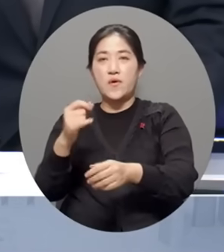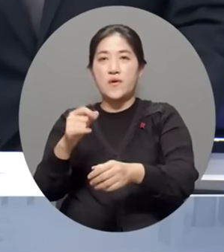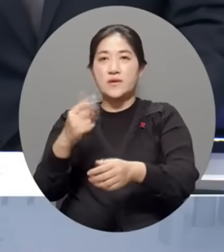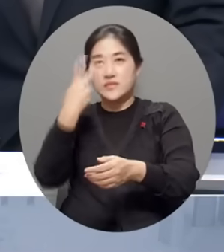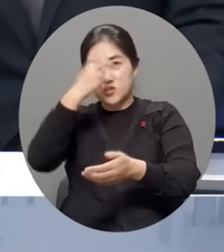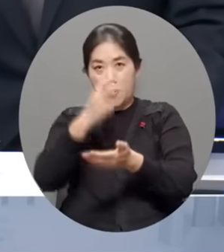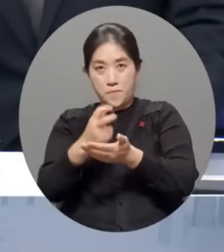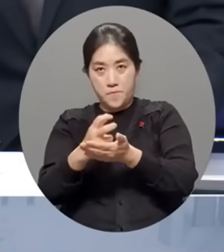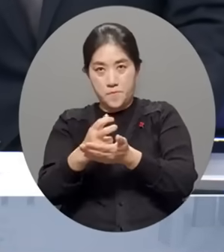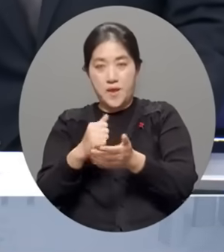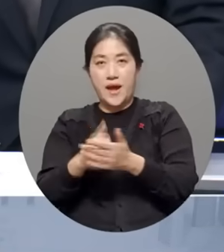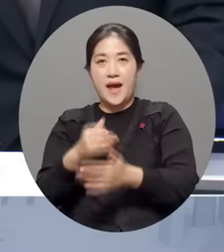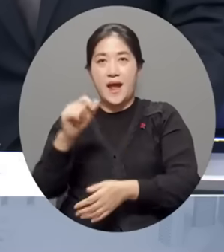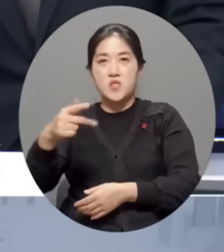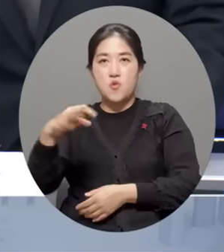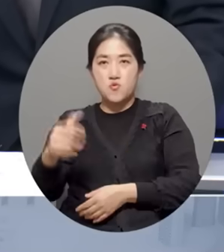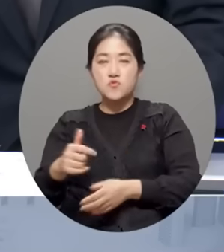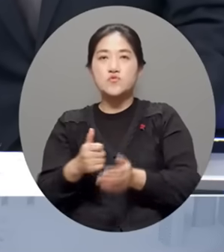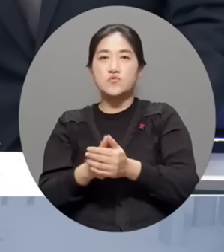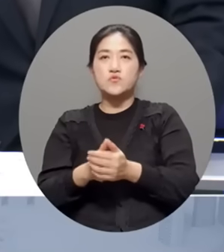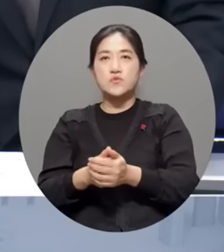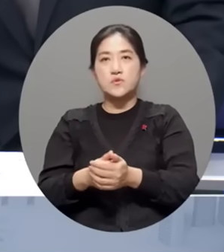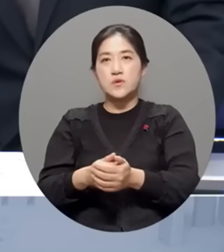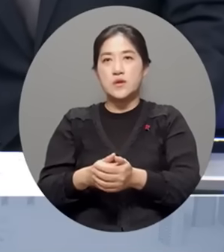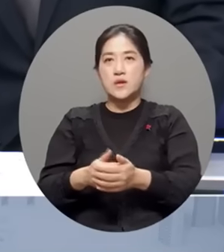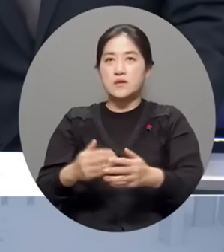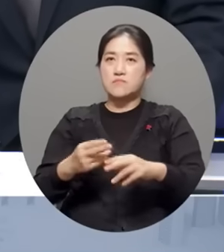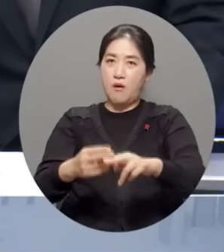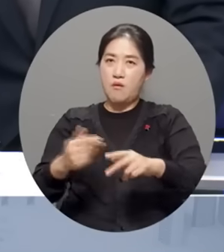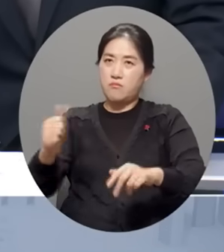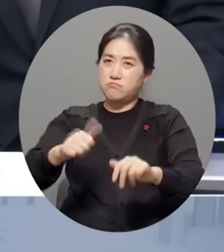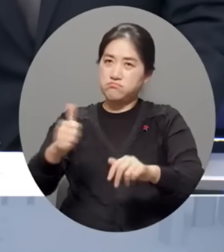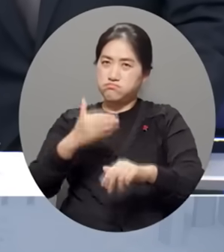지금 상황을 보면 김건희 특검이 한동훈 위원장의 첫 시험대가 되는 상황이잖아요.